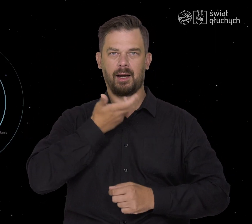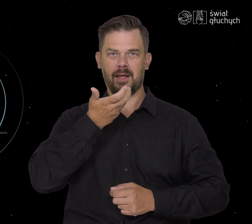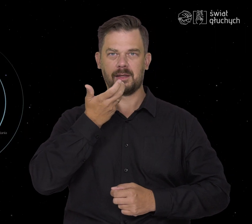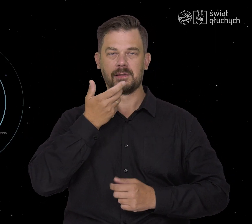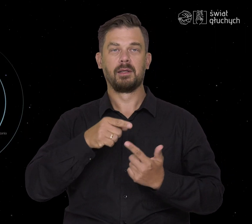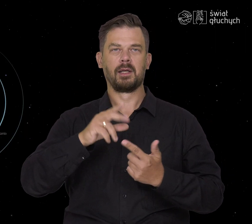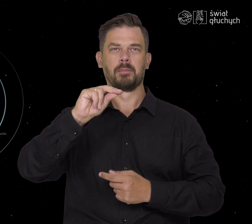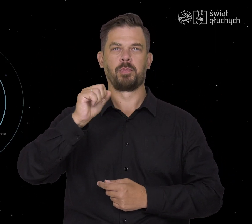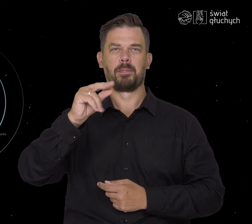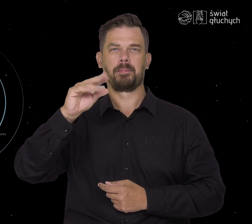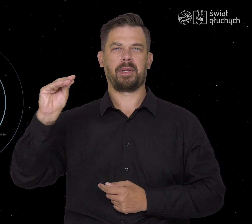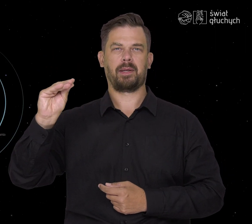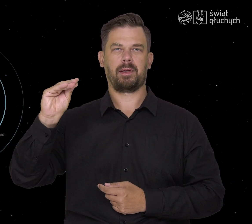a także z poezji Aleksandra Pope'a.